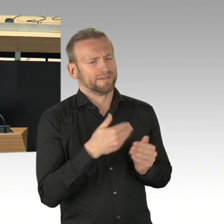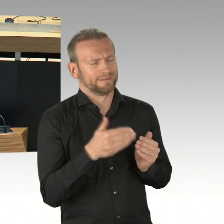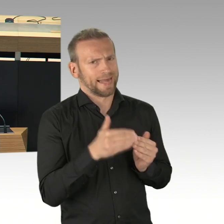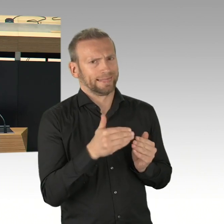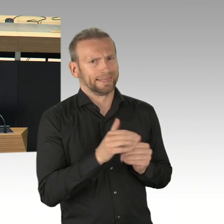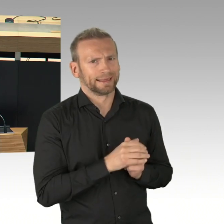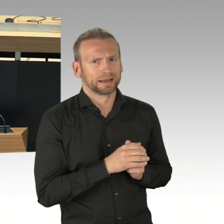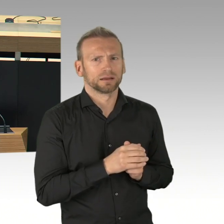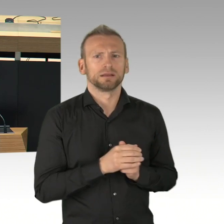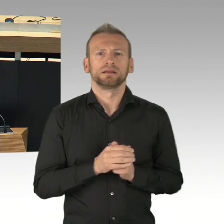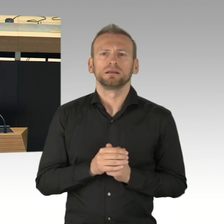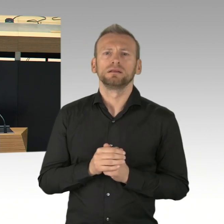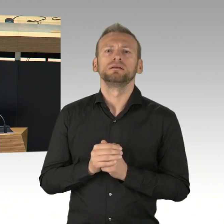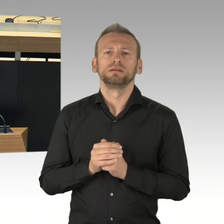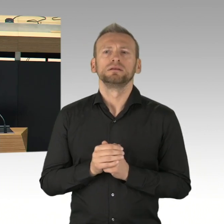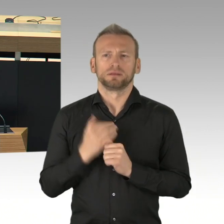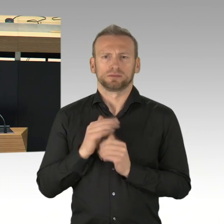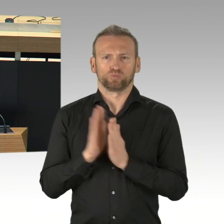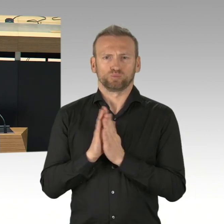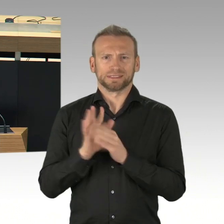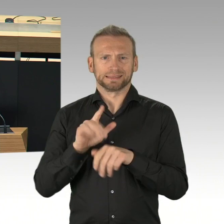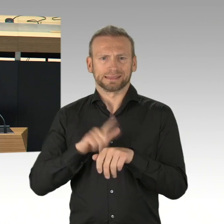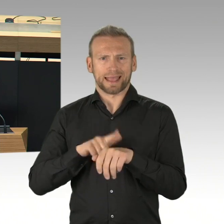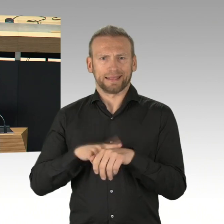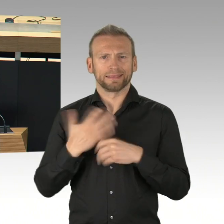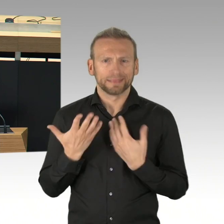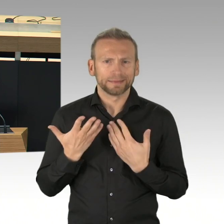Sie wollen nicht, dass die Menschen da draußen verstehen, was für ein Unsinn Sie hier veranstalten